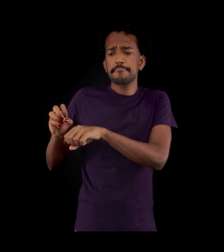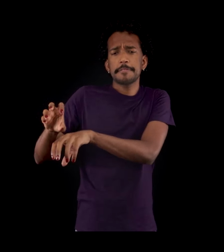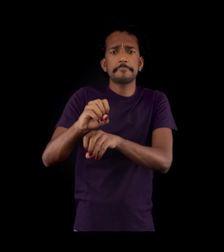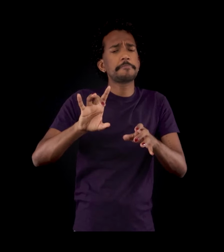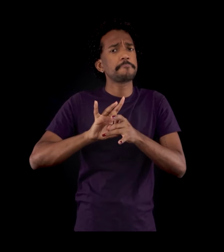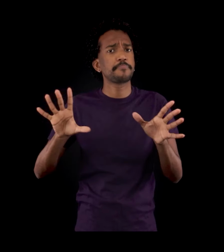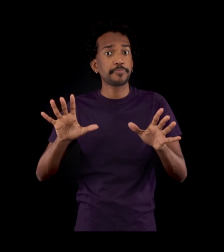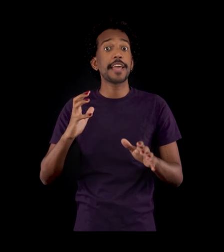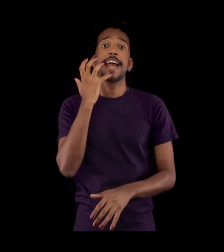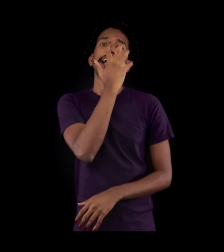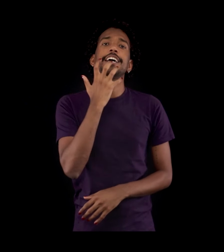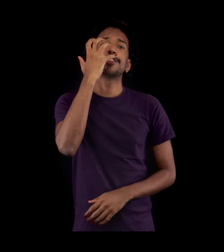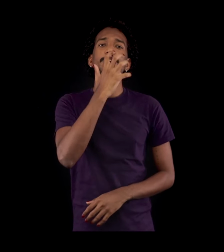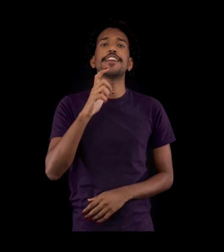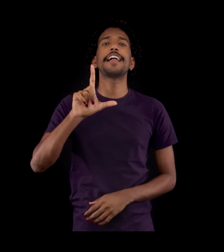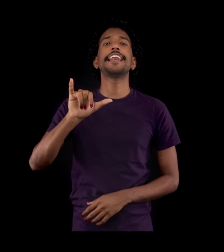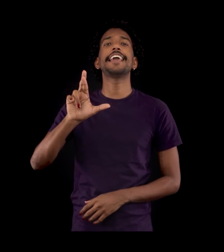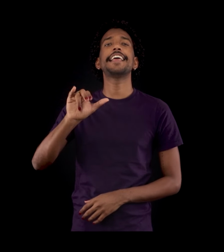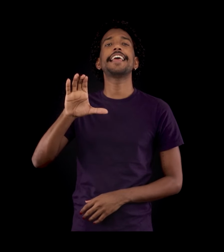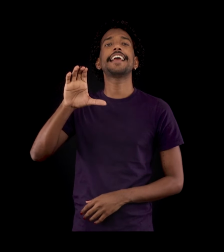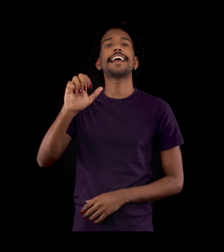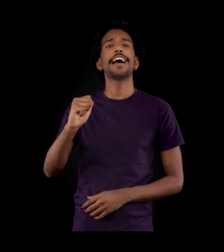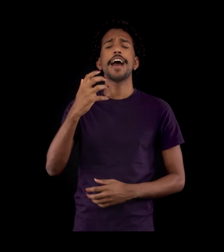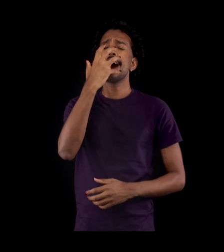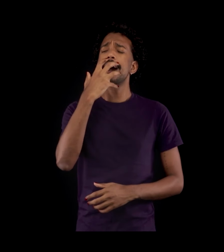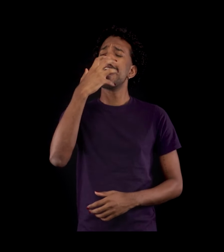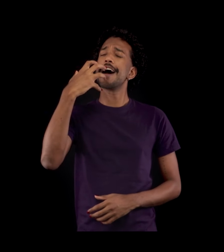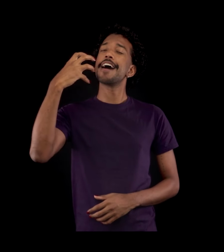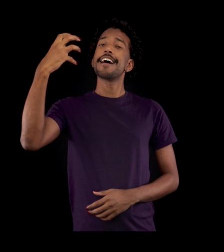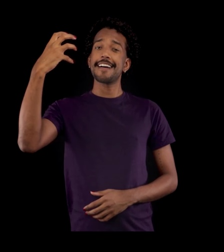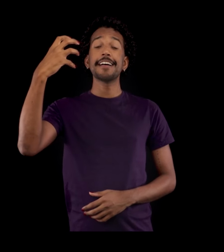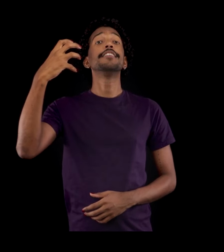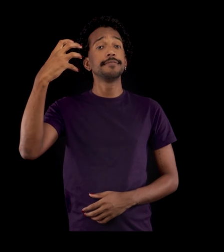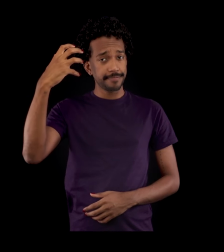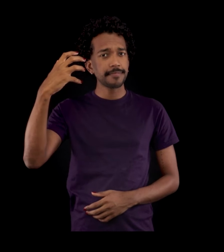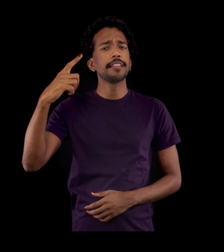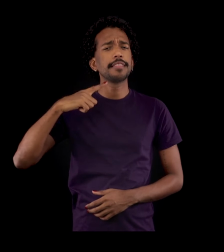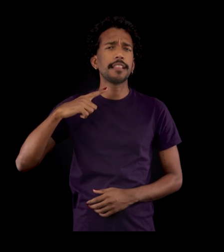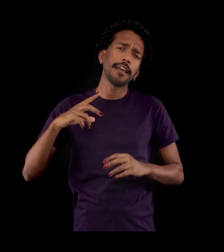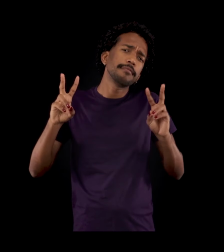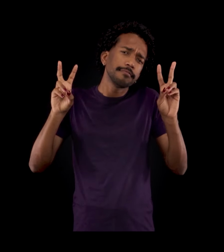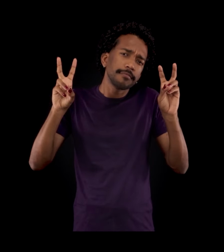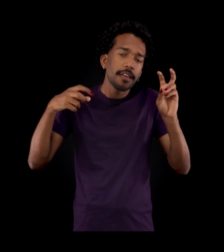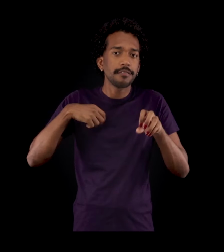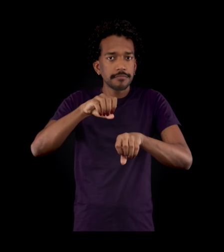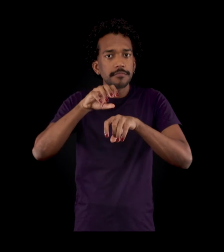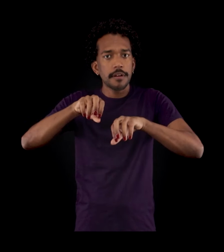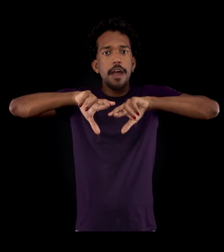Me considero uma referência para a dança brasileira e justamente – no sentido amplo mesmo –